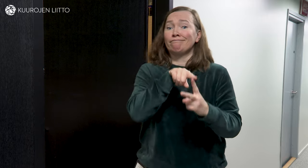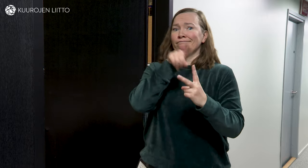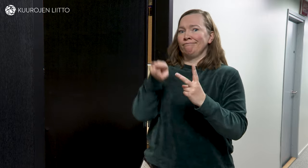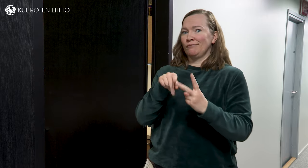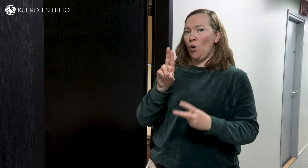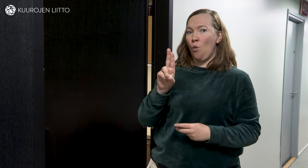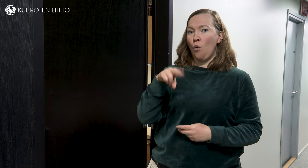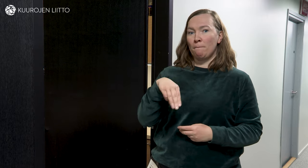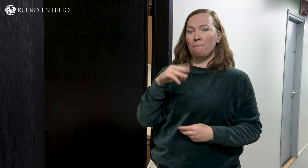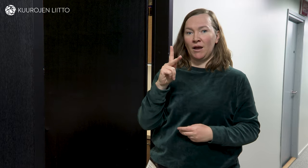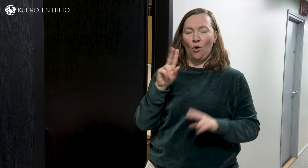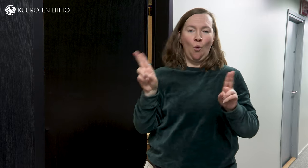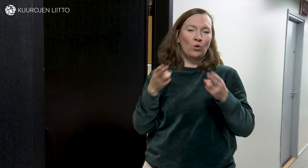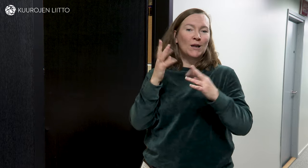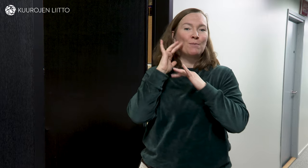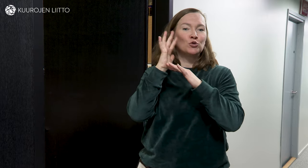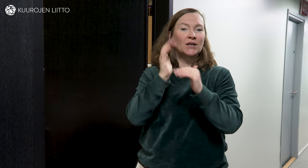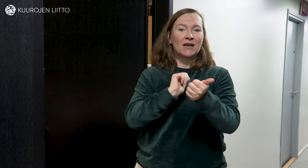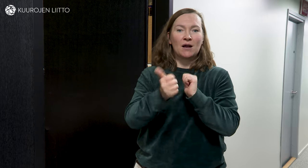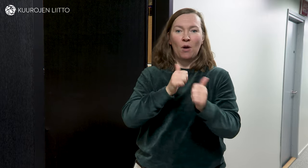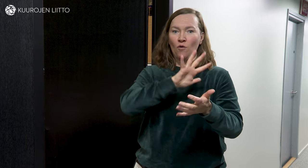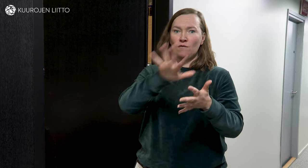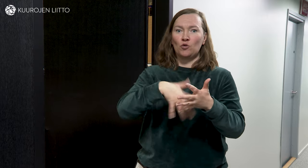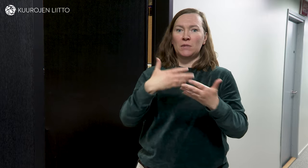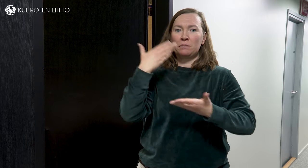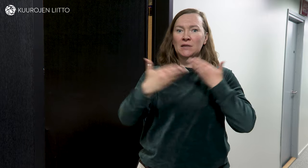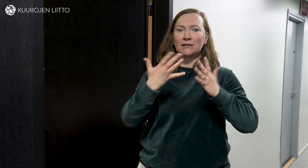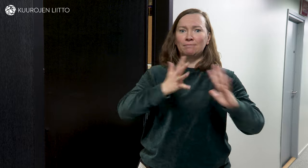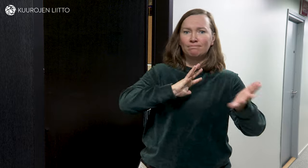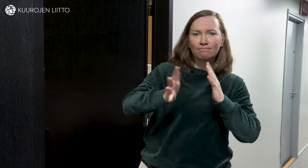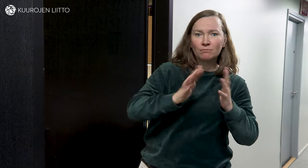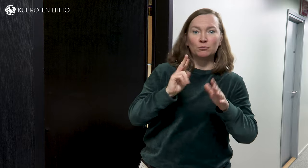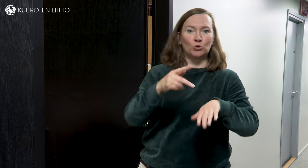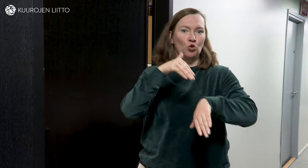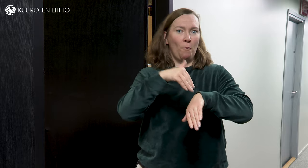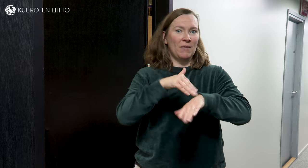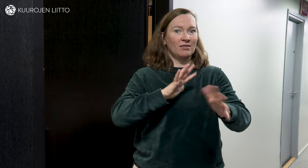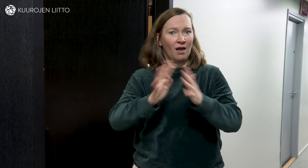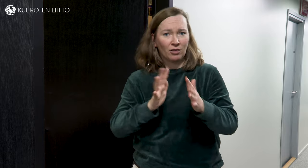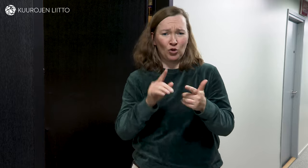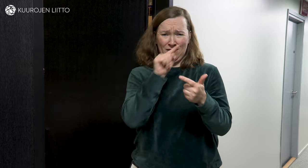sekä tulkinnut biisit viittomakielelle Uuden Musiikin Kilpailussa - ja toiminut myös ohjelman kommentaattorina.